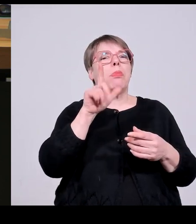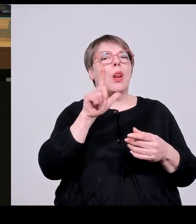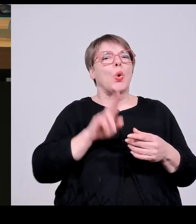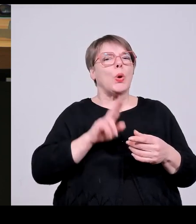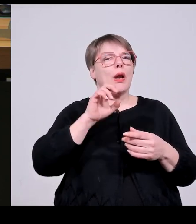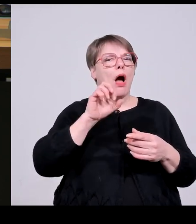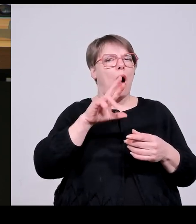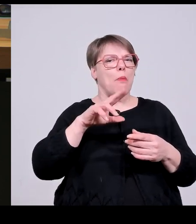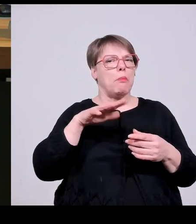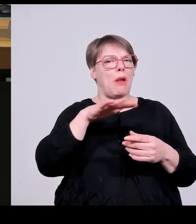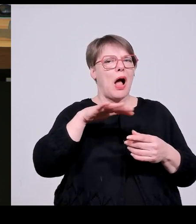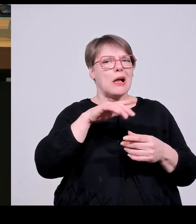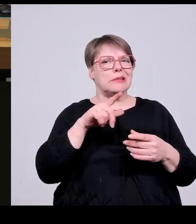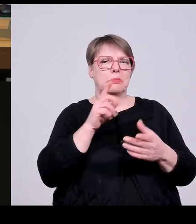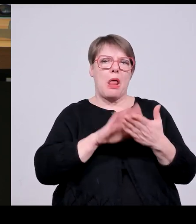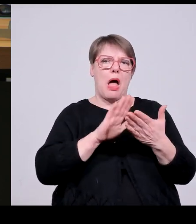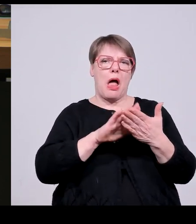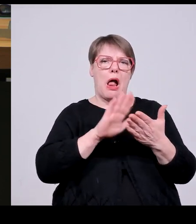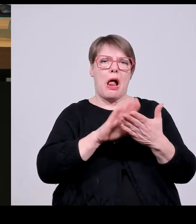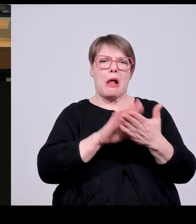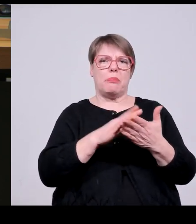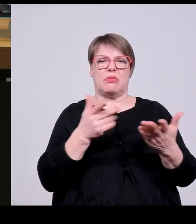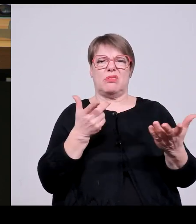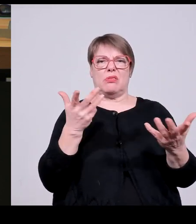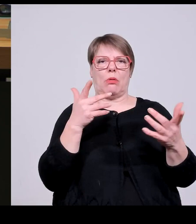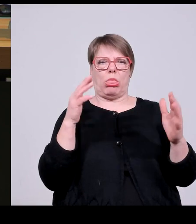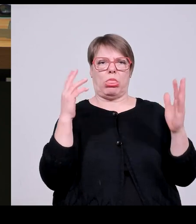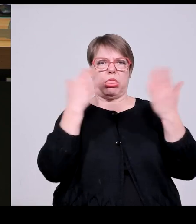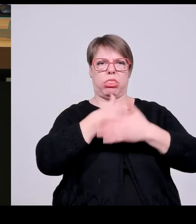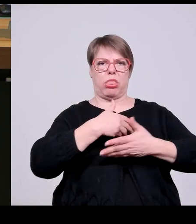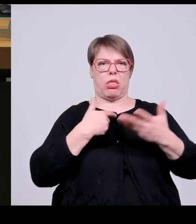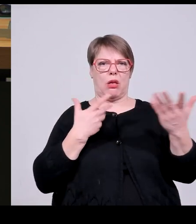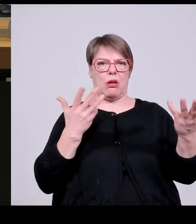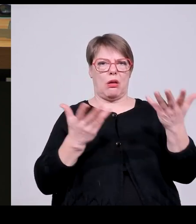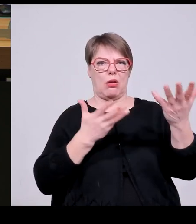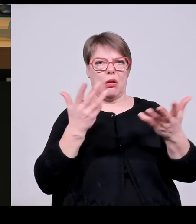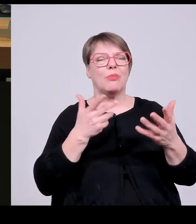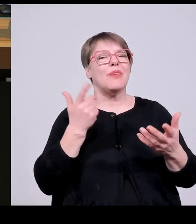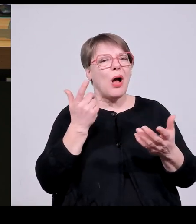Von daher werden wir diesem Antrag zustimmen. Als Ausdruck unseres Vertrauensvorschuss in alle